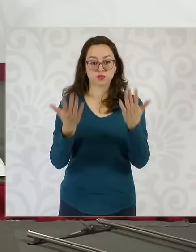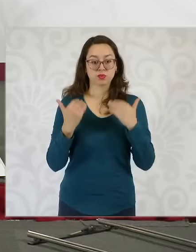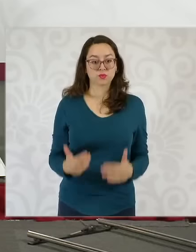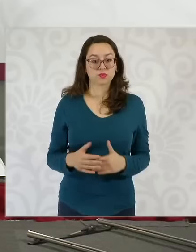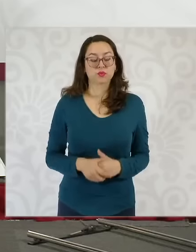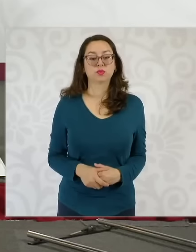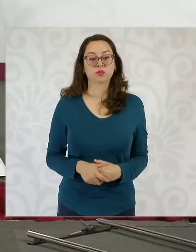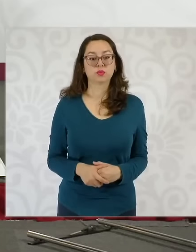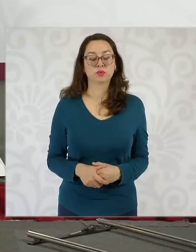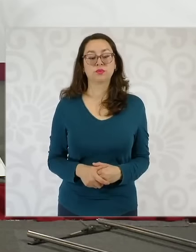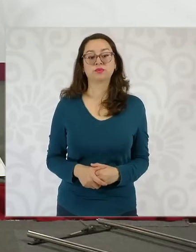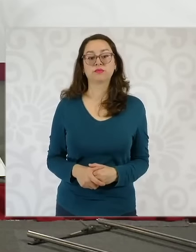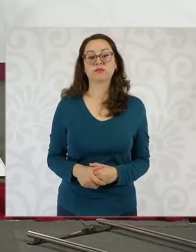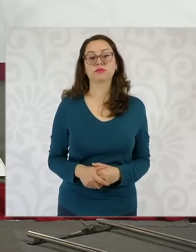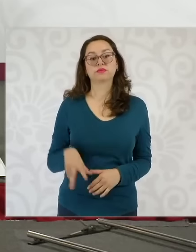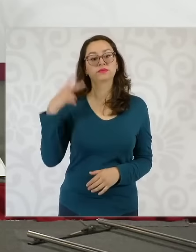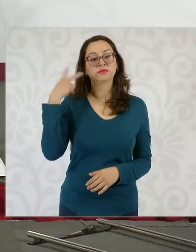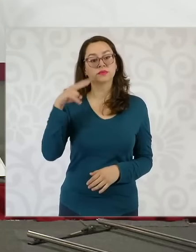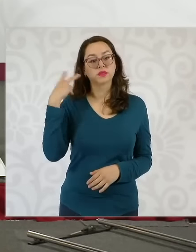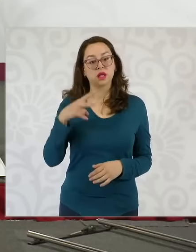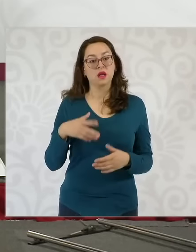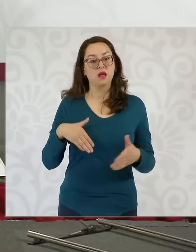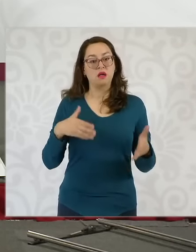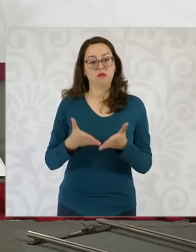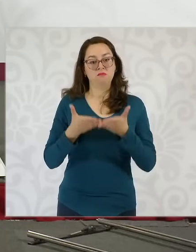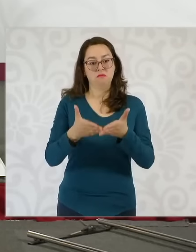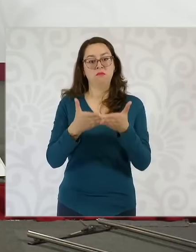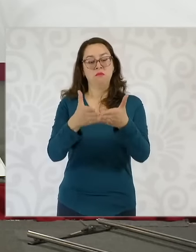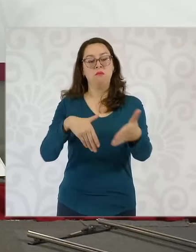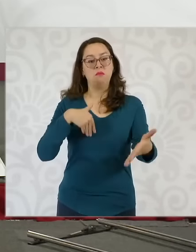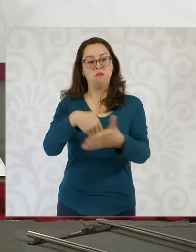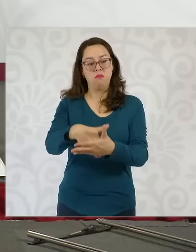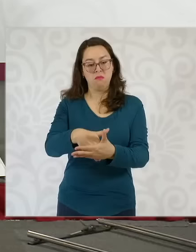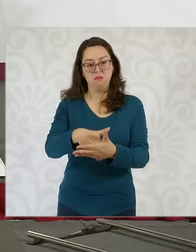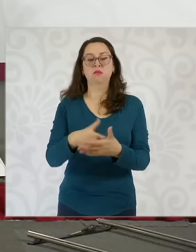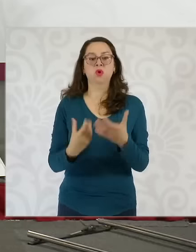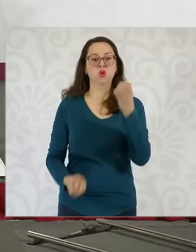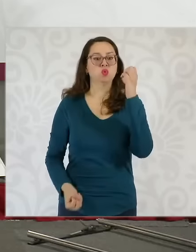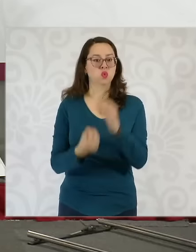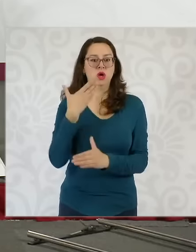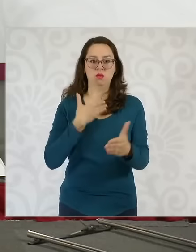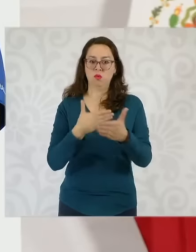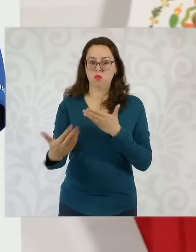el puerto de Salina Cruz se está modernizando cuenta con una terminal de usos múltiples con